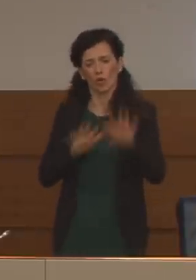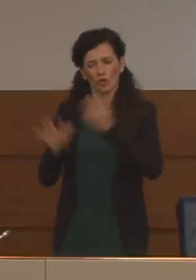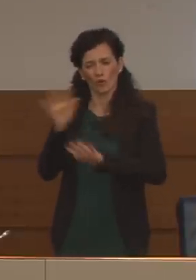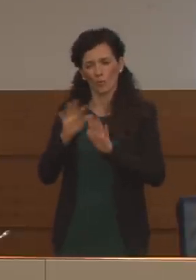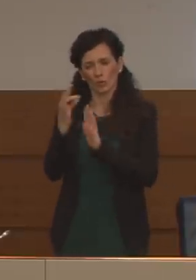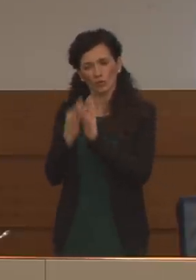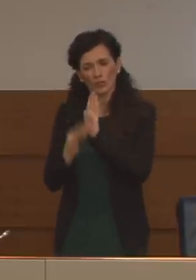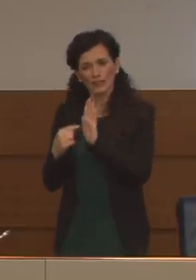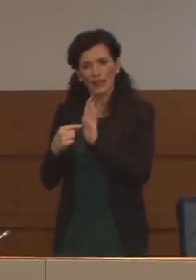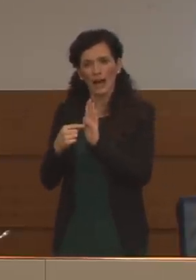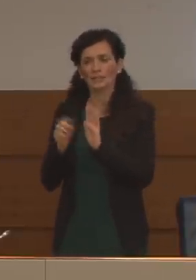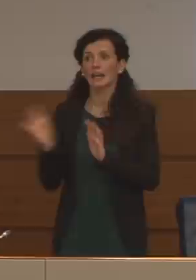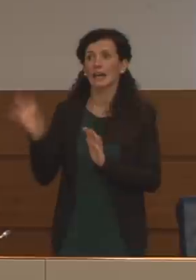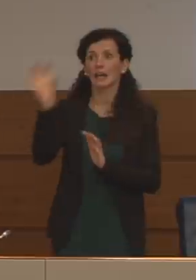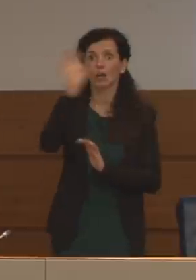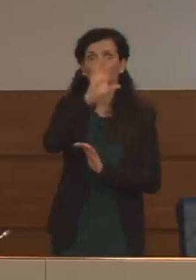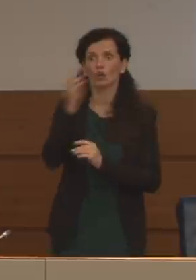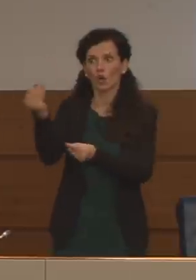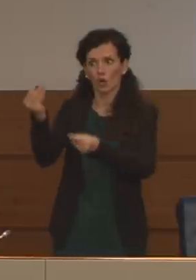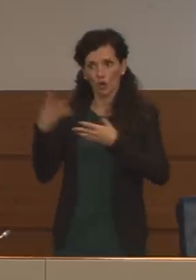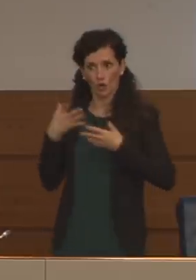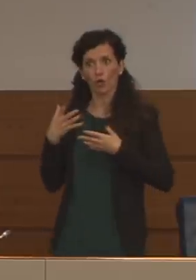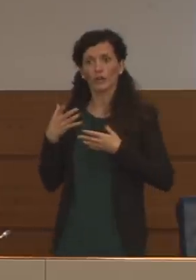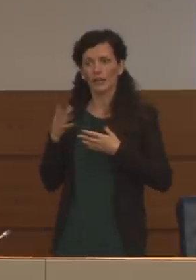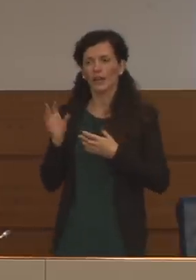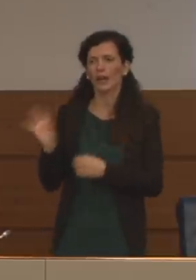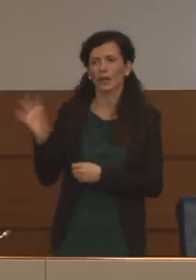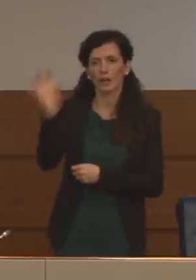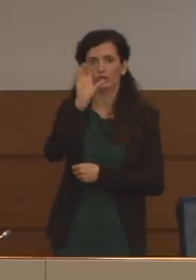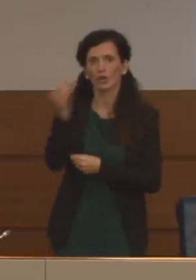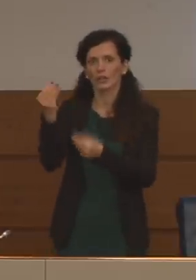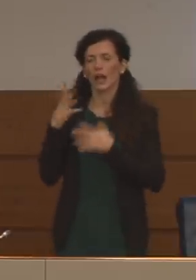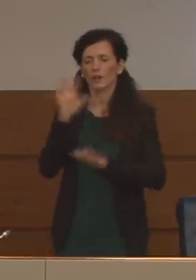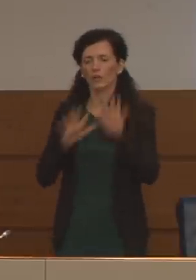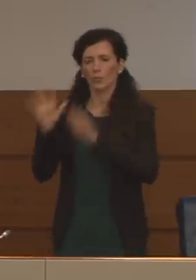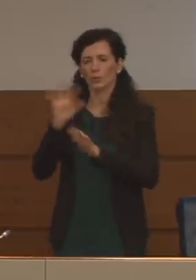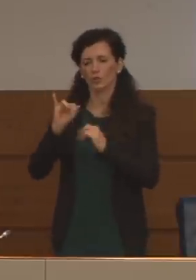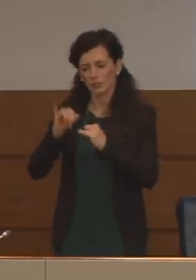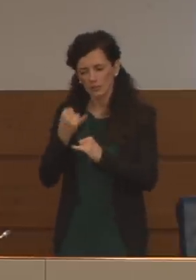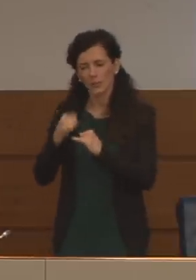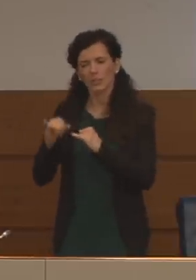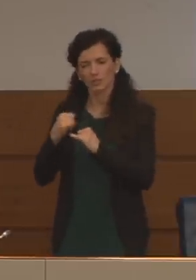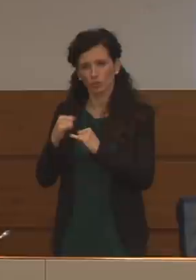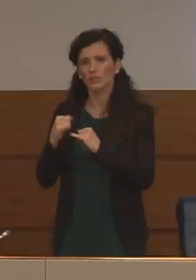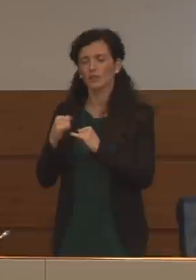danno informazioni specifiche sulle caratteristiche delle persone dei casi